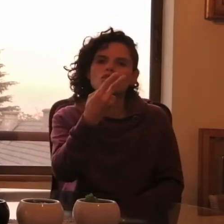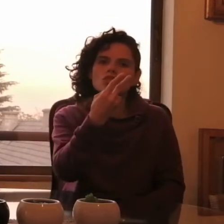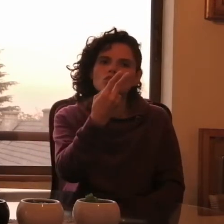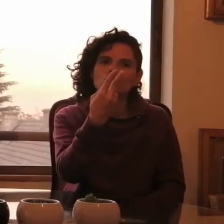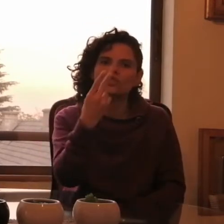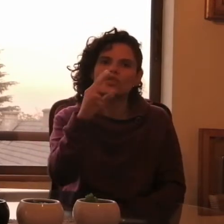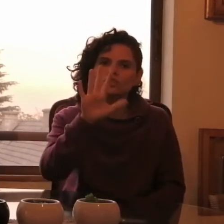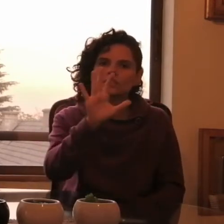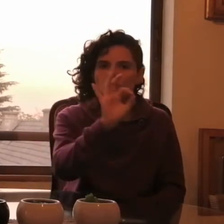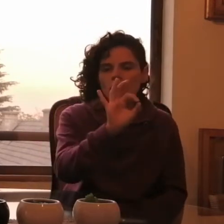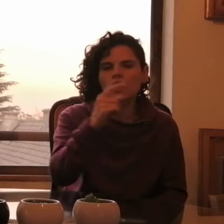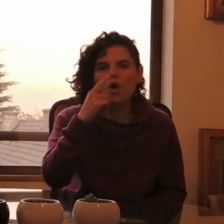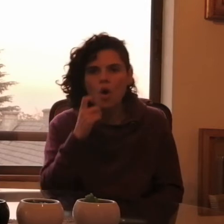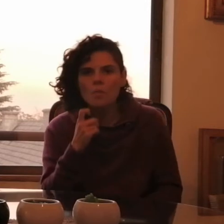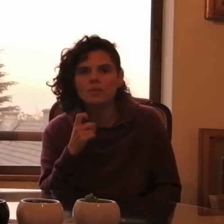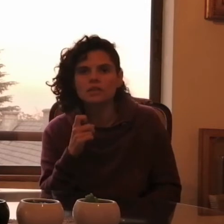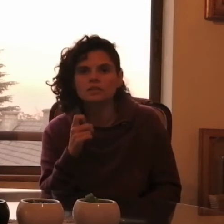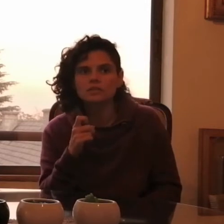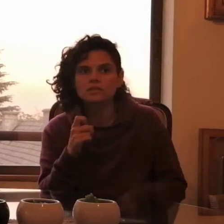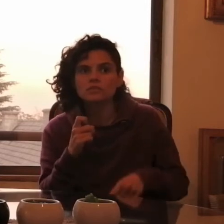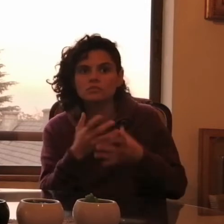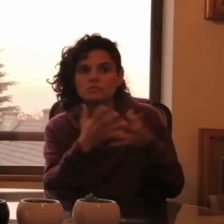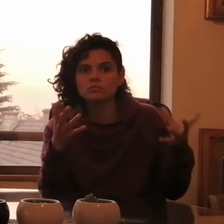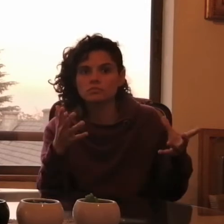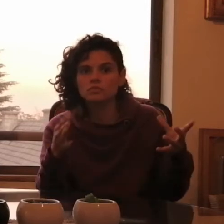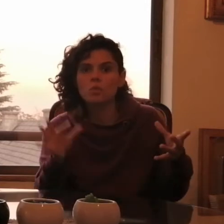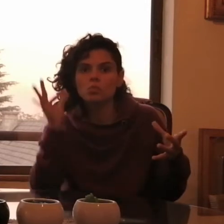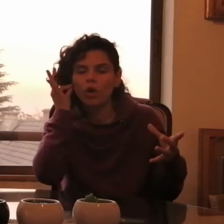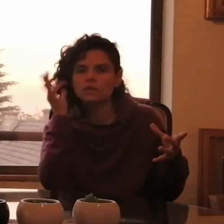especialidades y yo creo que éramos como cinco mujeres no había más de hecho en